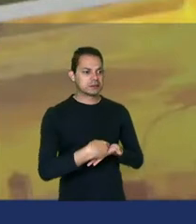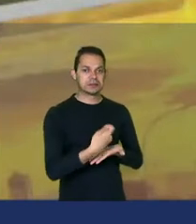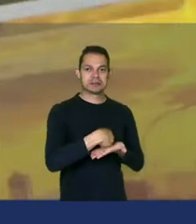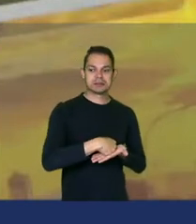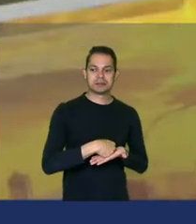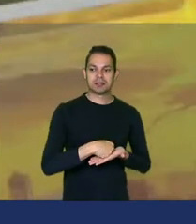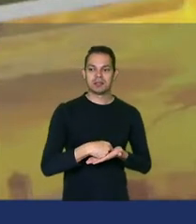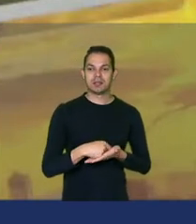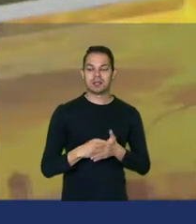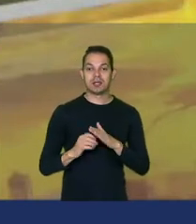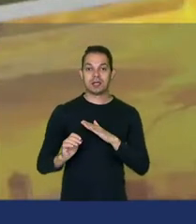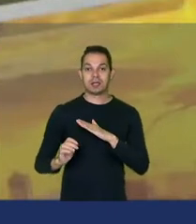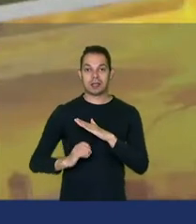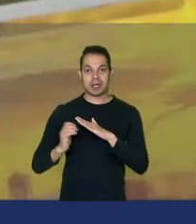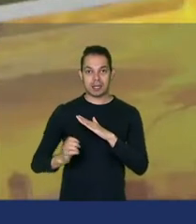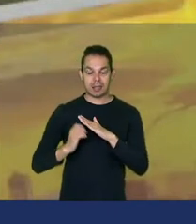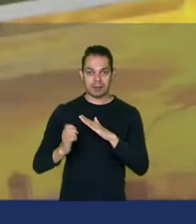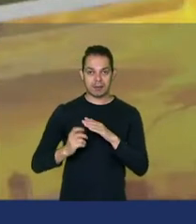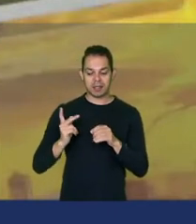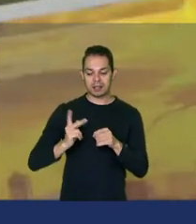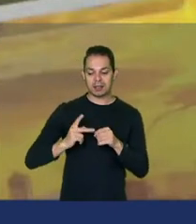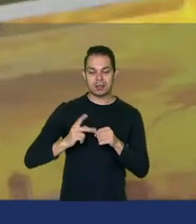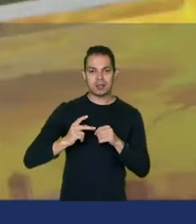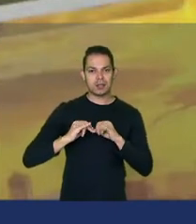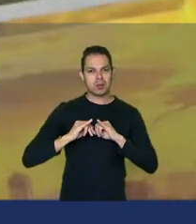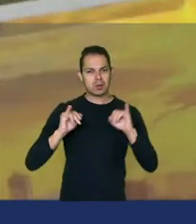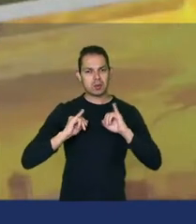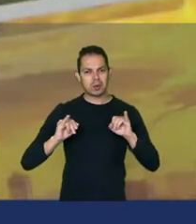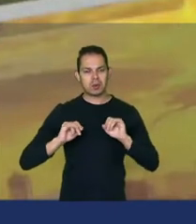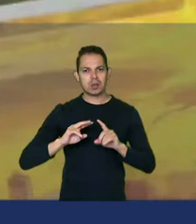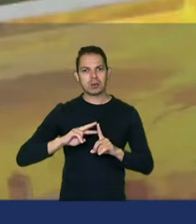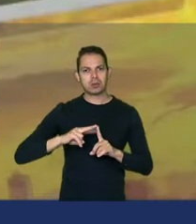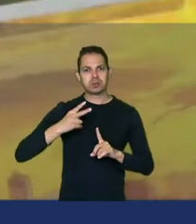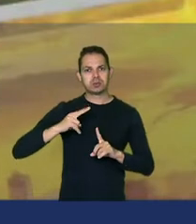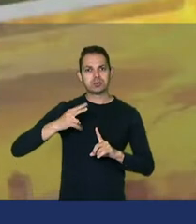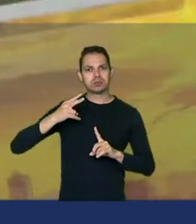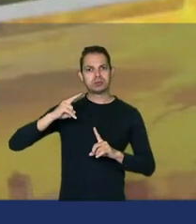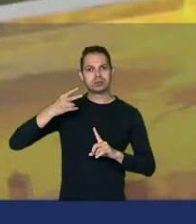POVO BRASILEIRO. ENQUANTO ESSA EMPRESA ANUNCIA AUMENTO CONSTANTE NOS PREÇOS DOS